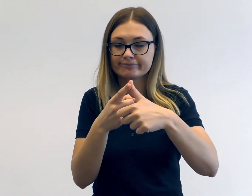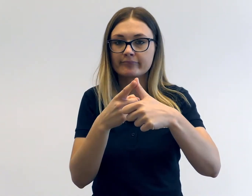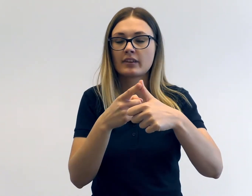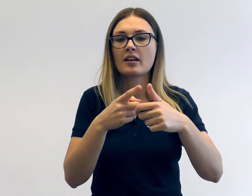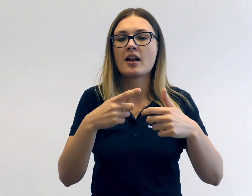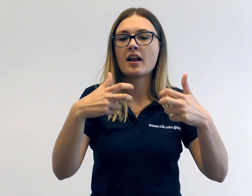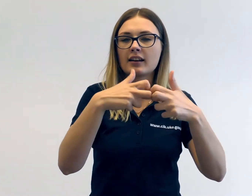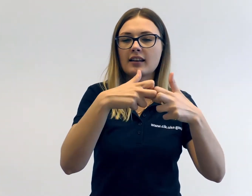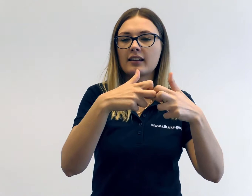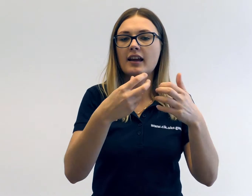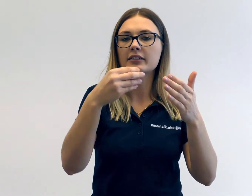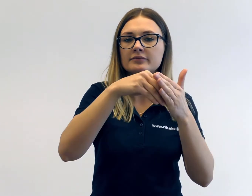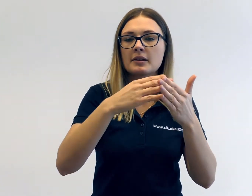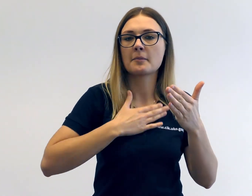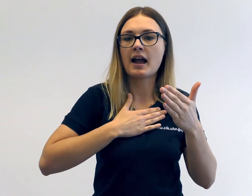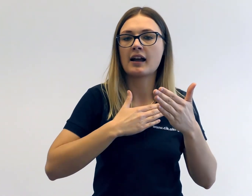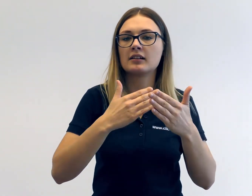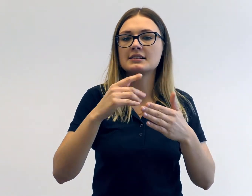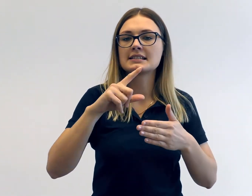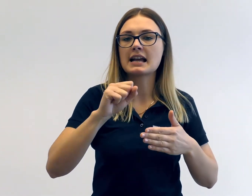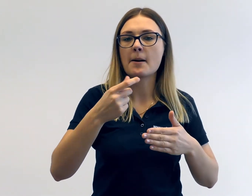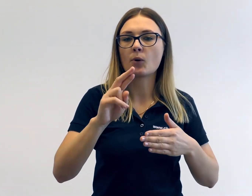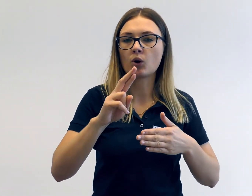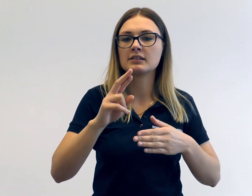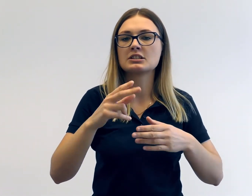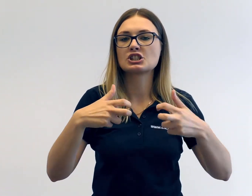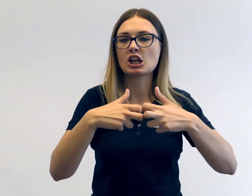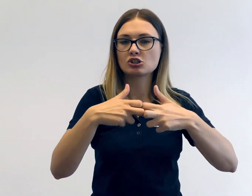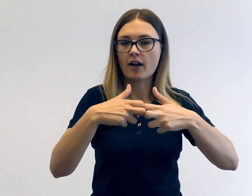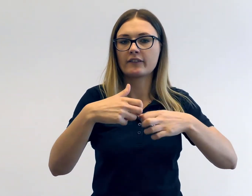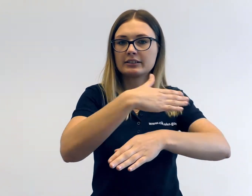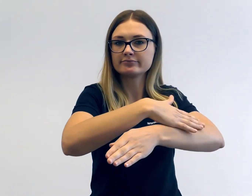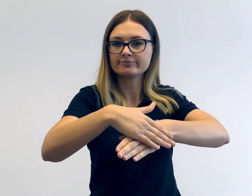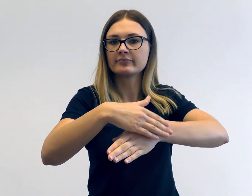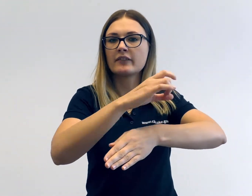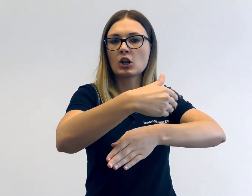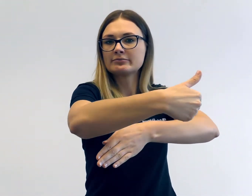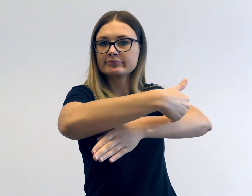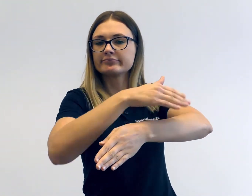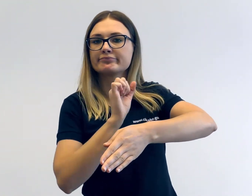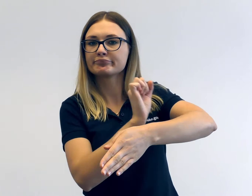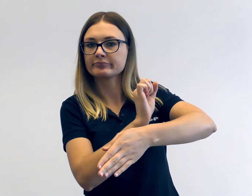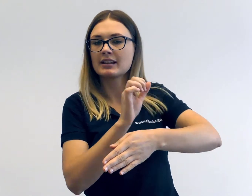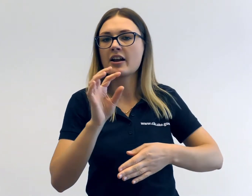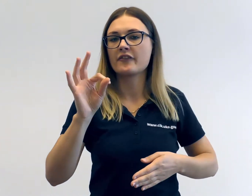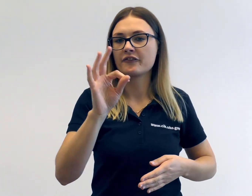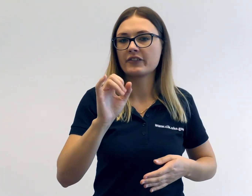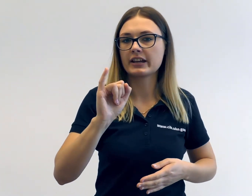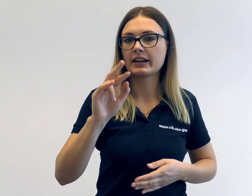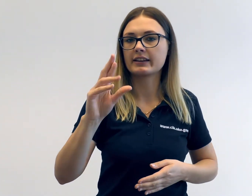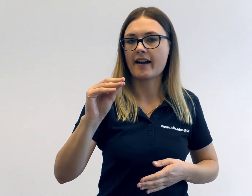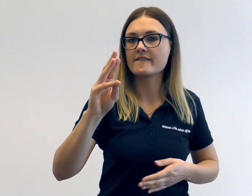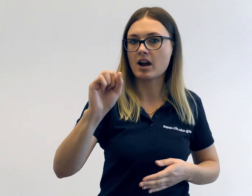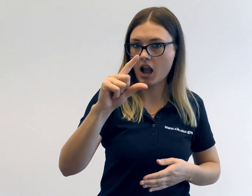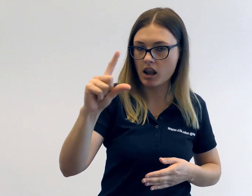instalacja firewalla (zapory sieciowej)